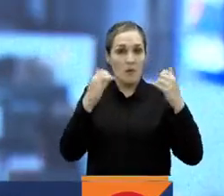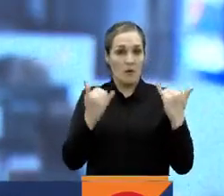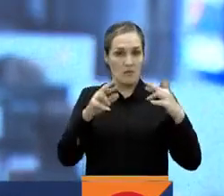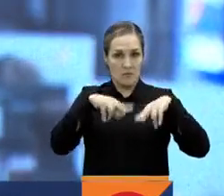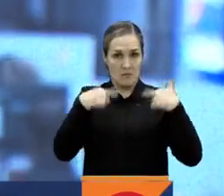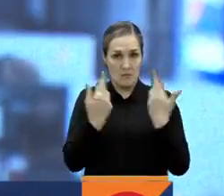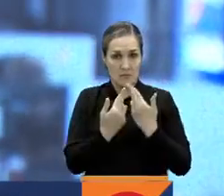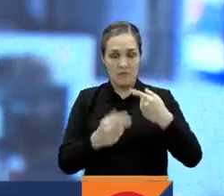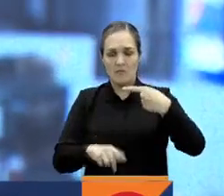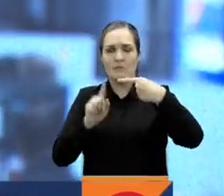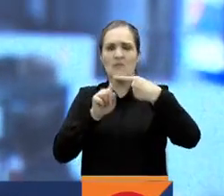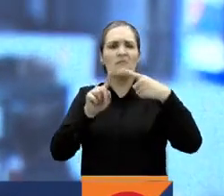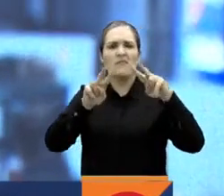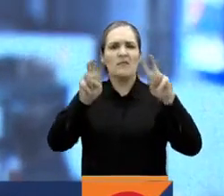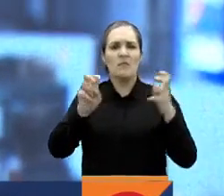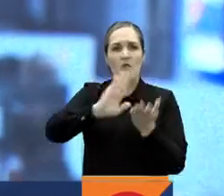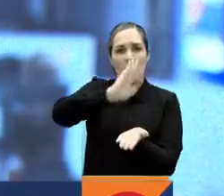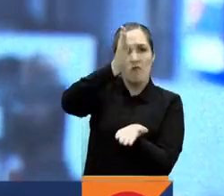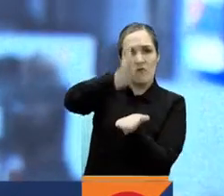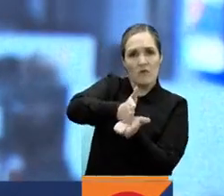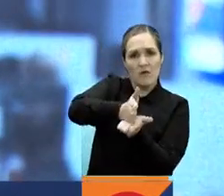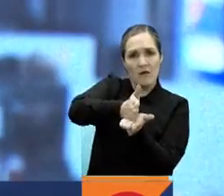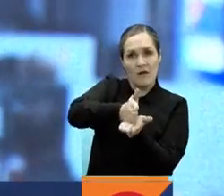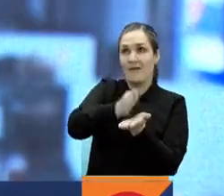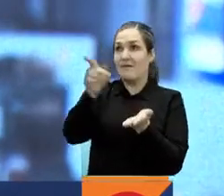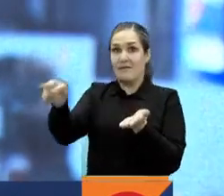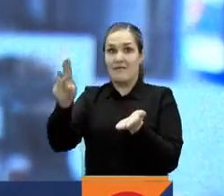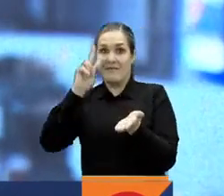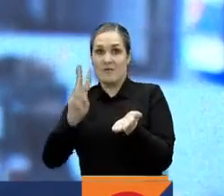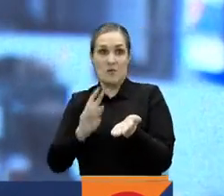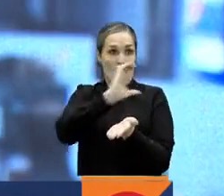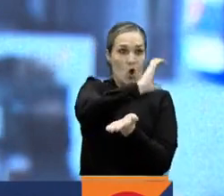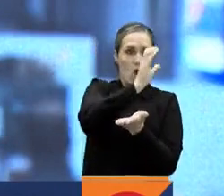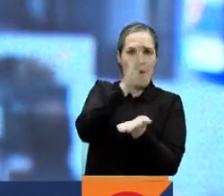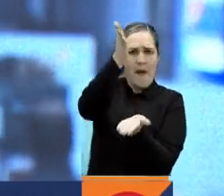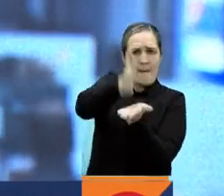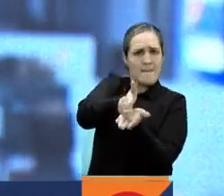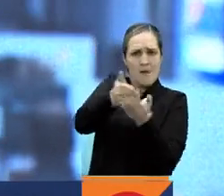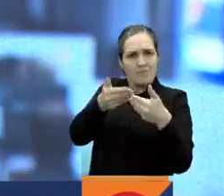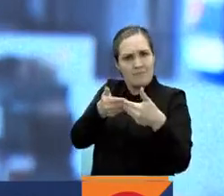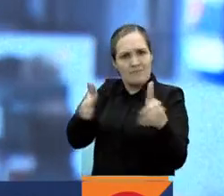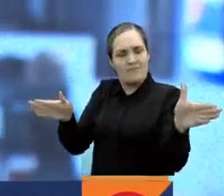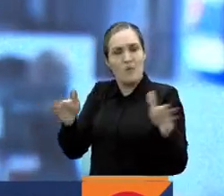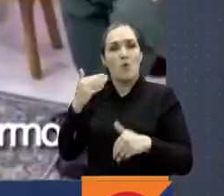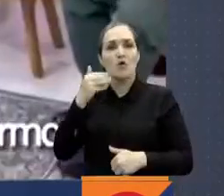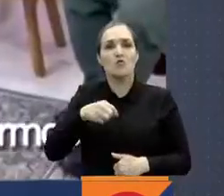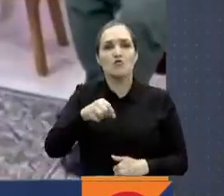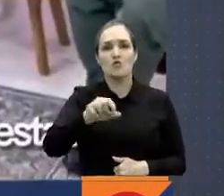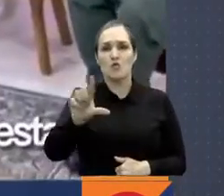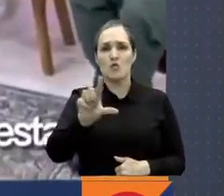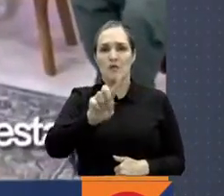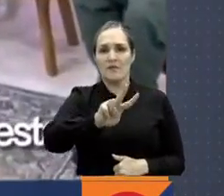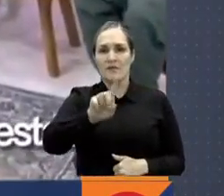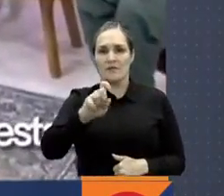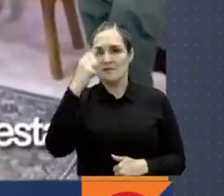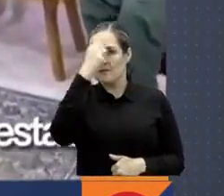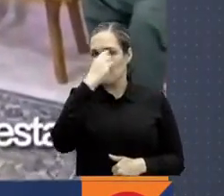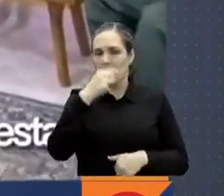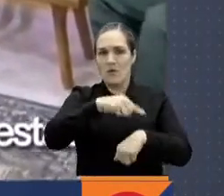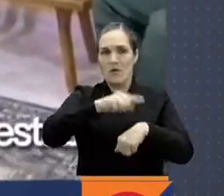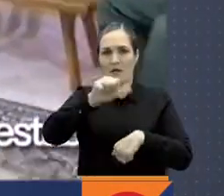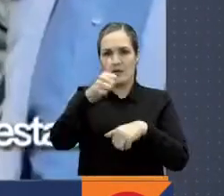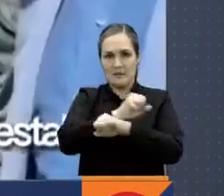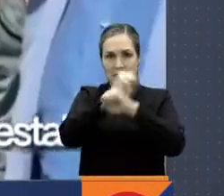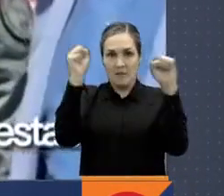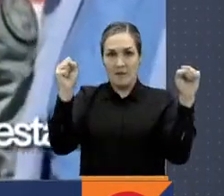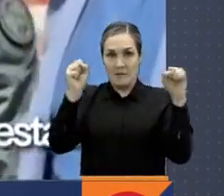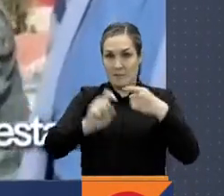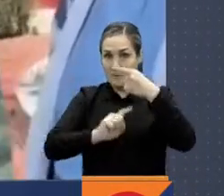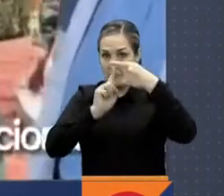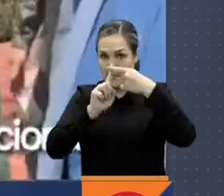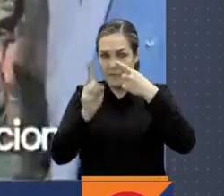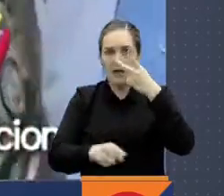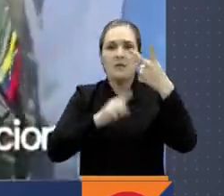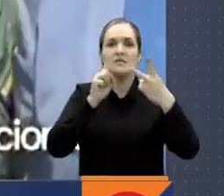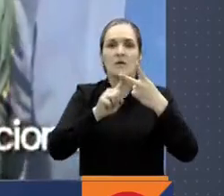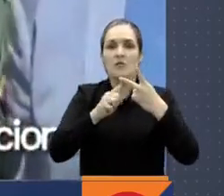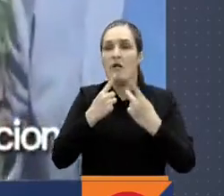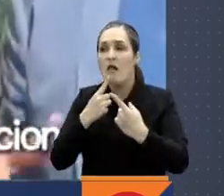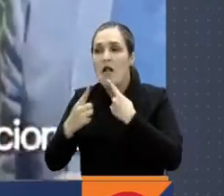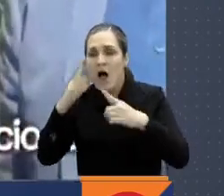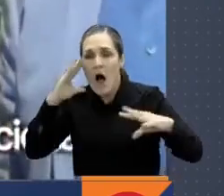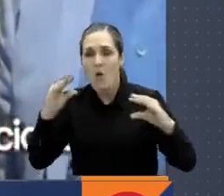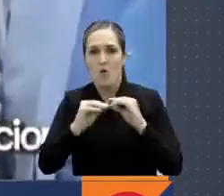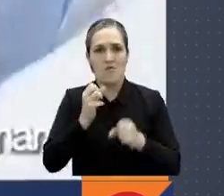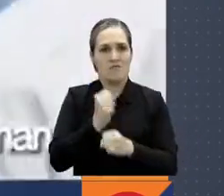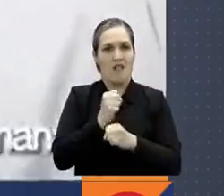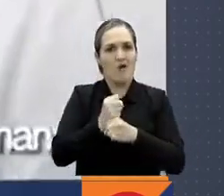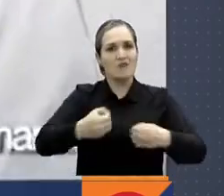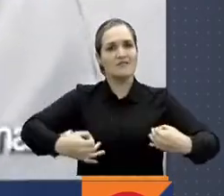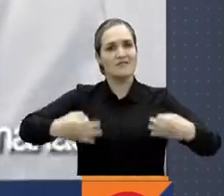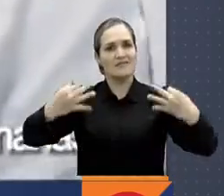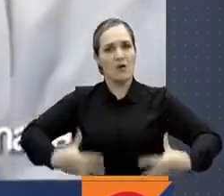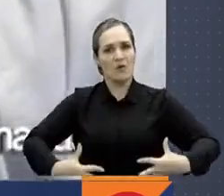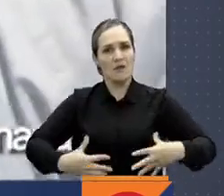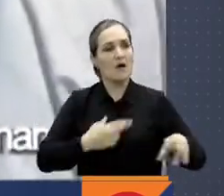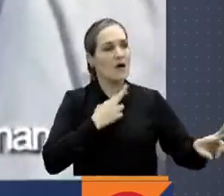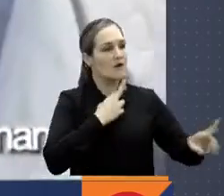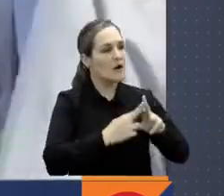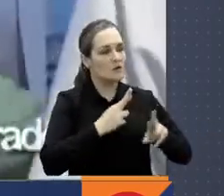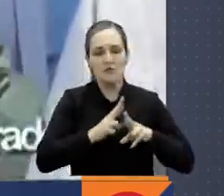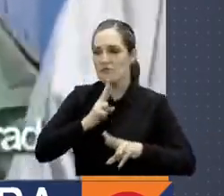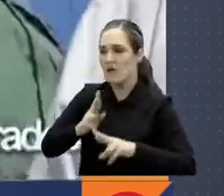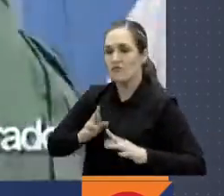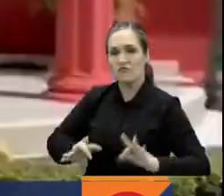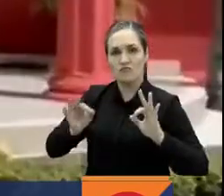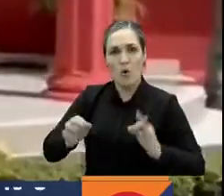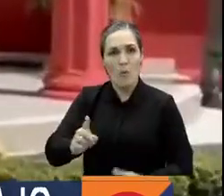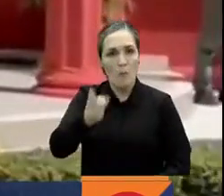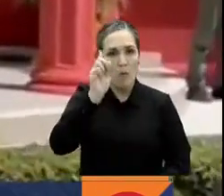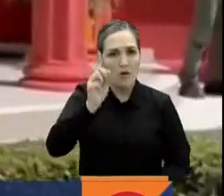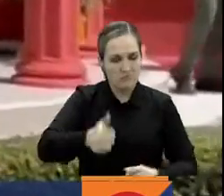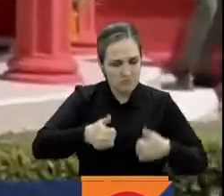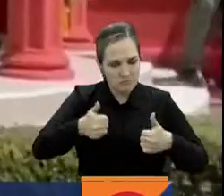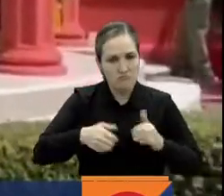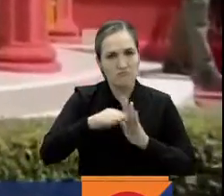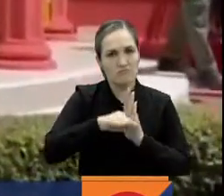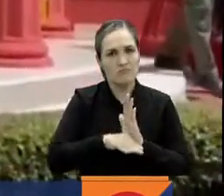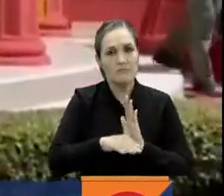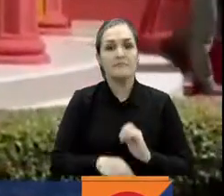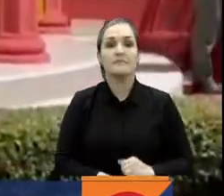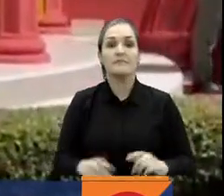CONSISTE LA IDEA?